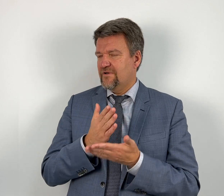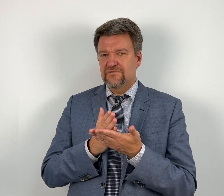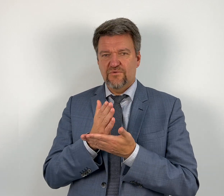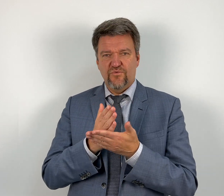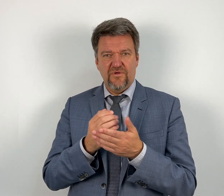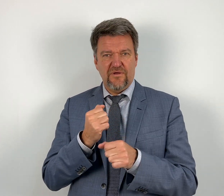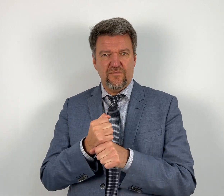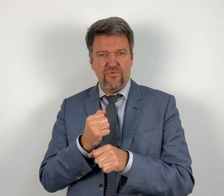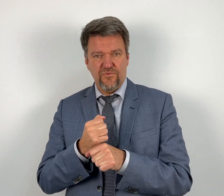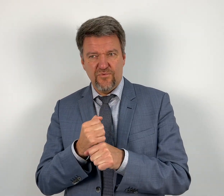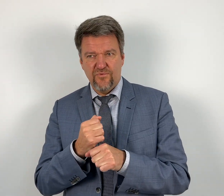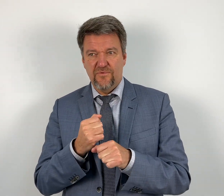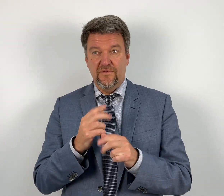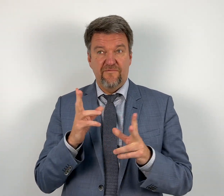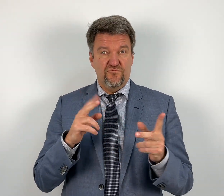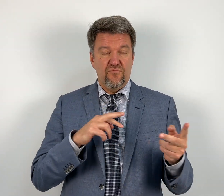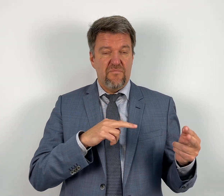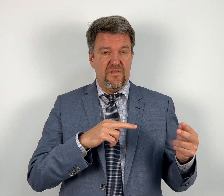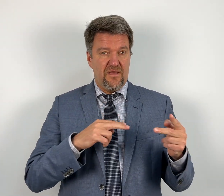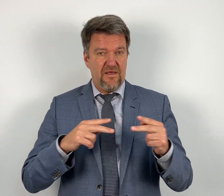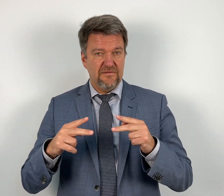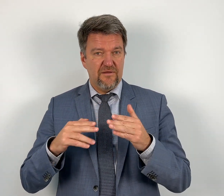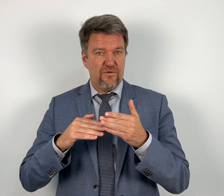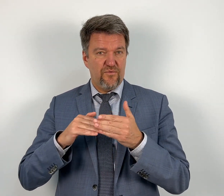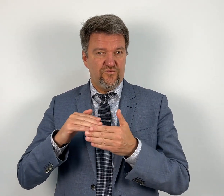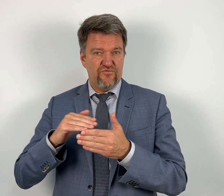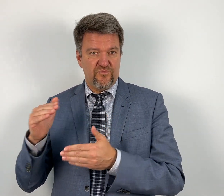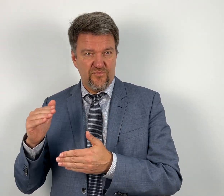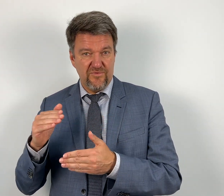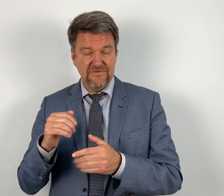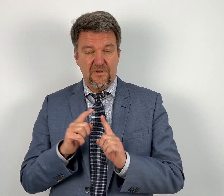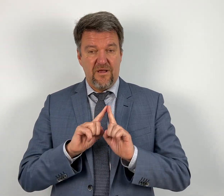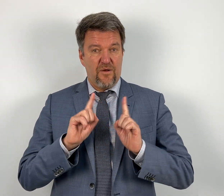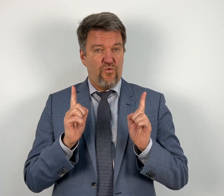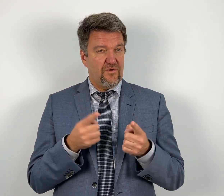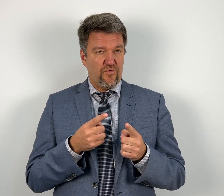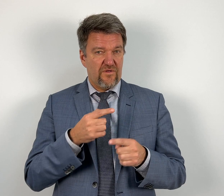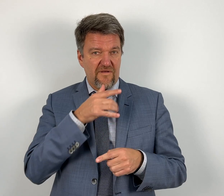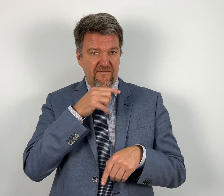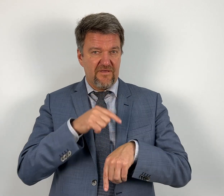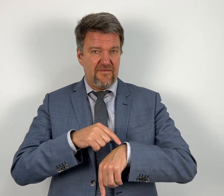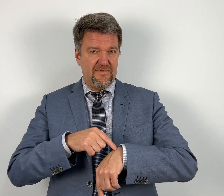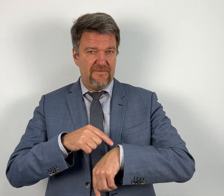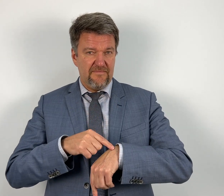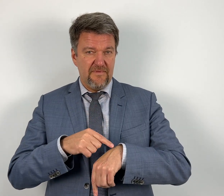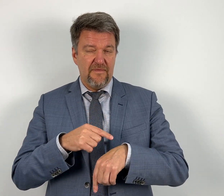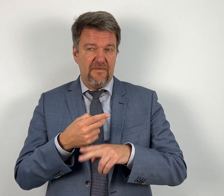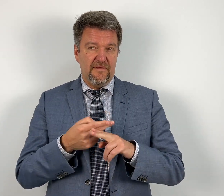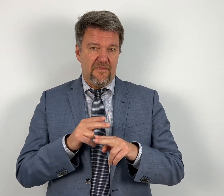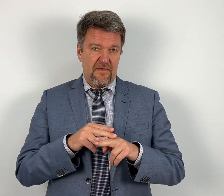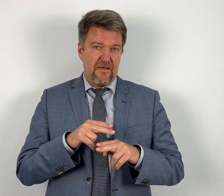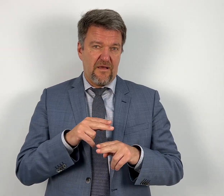вижу новых сотрудников, все поменялось к лучшему за очень короткое время.